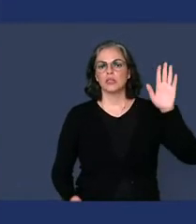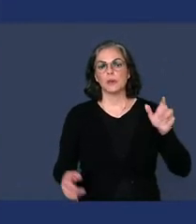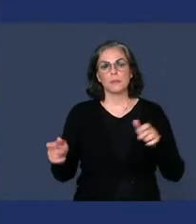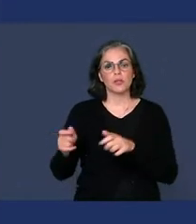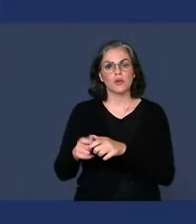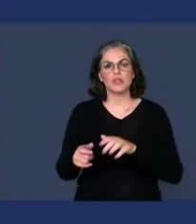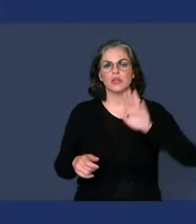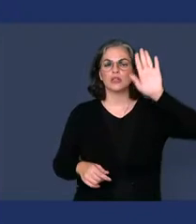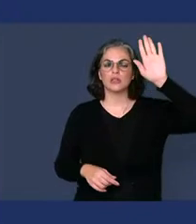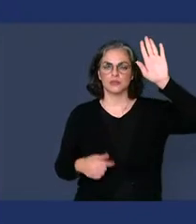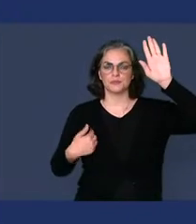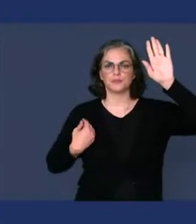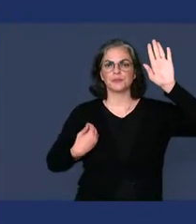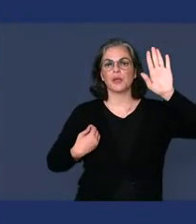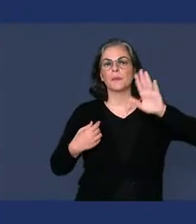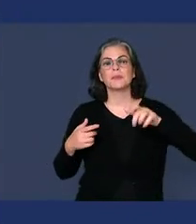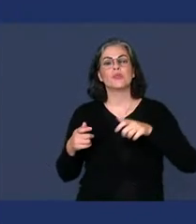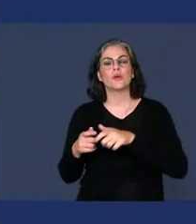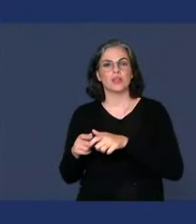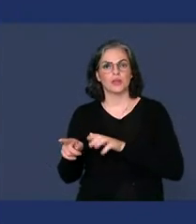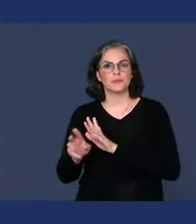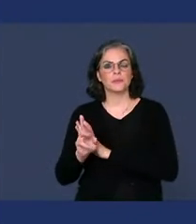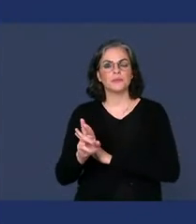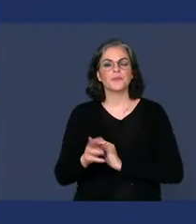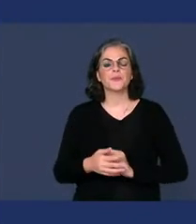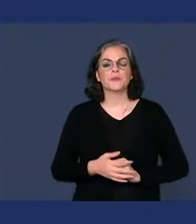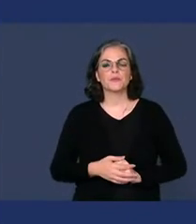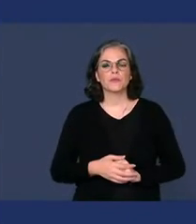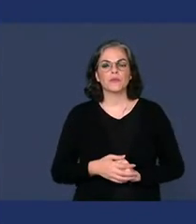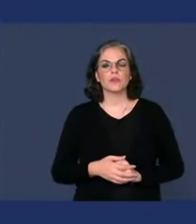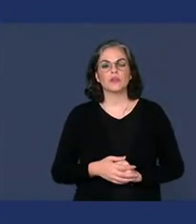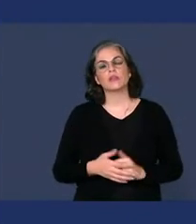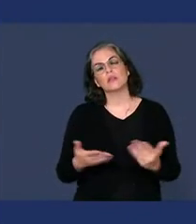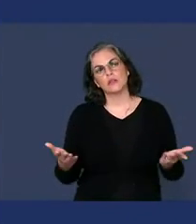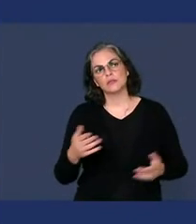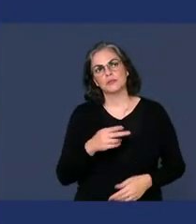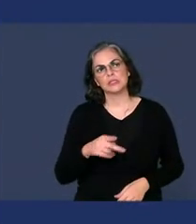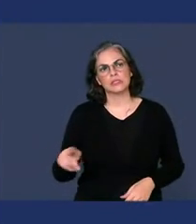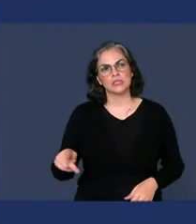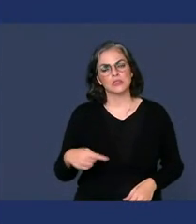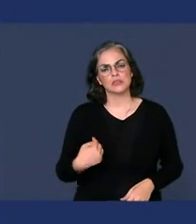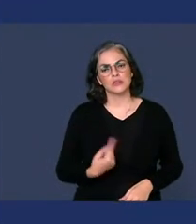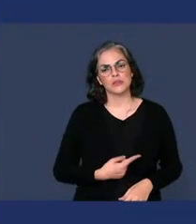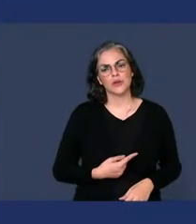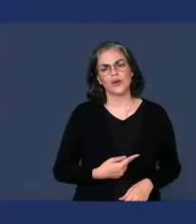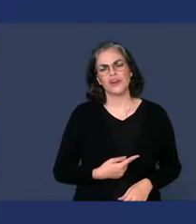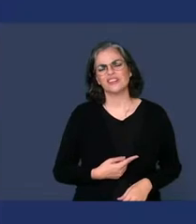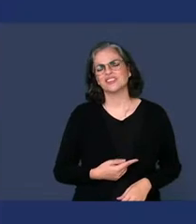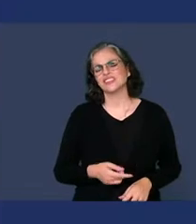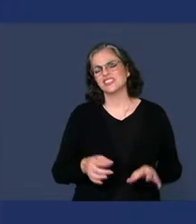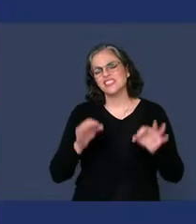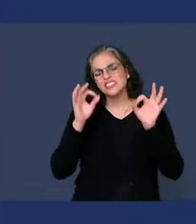ORIENTA... O PV? REDE, MINORIA... [DEPUTADA]: MINORIA, PRESIDENTE. MINORIA. PRESIDENTE, NÓS TEMOS ABSOLUTA CERTEZA QUE NÓS